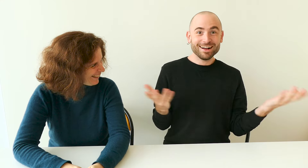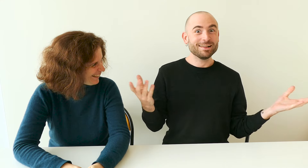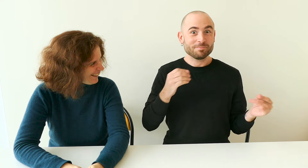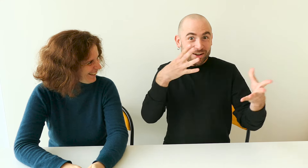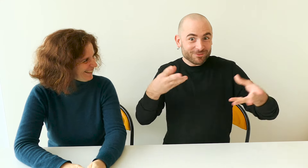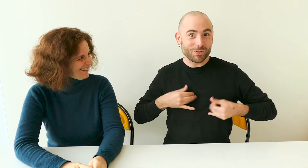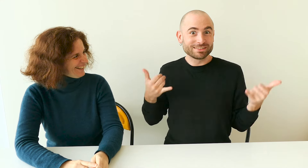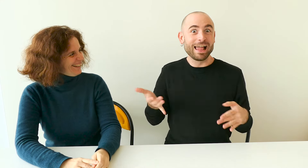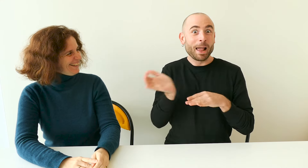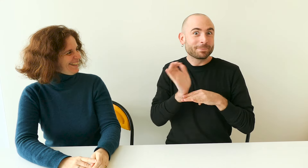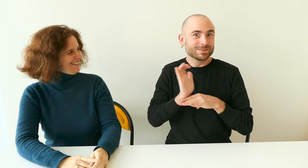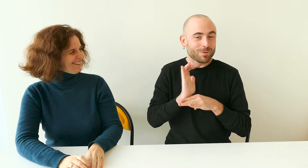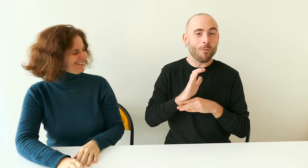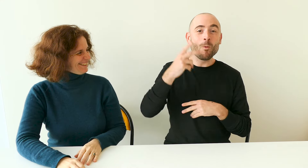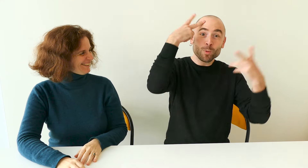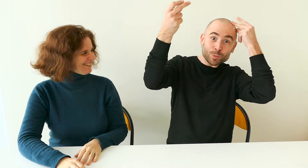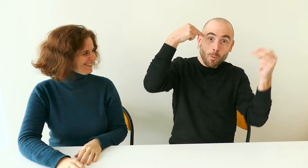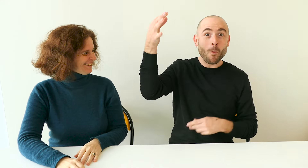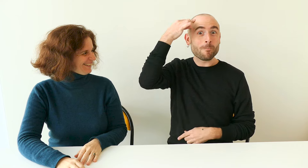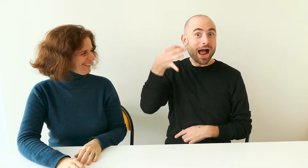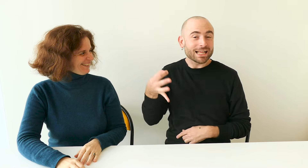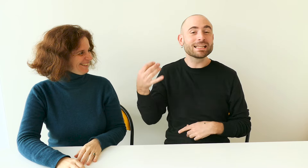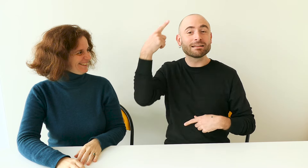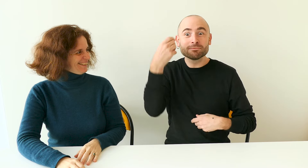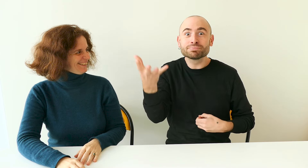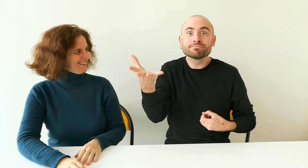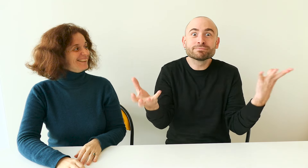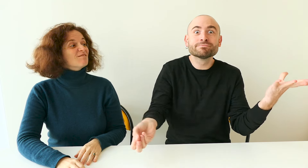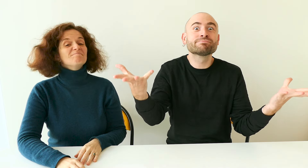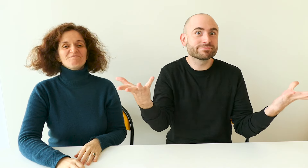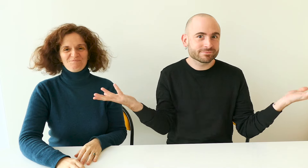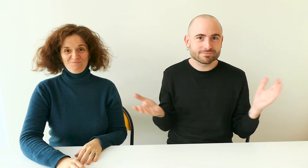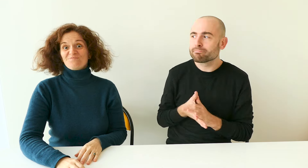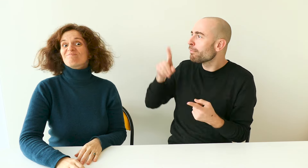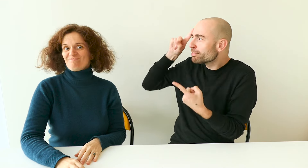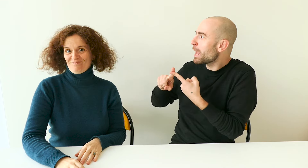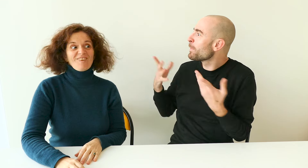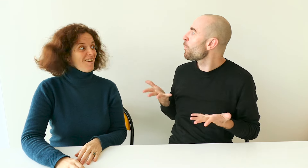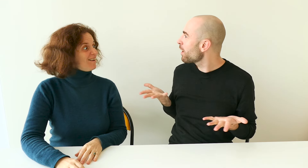Bienvenue dans l'émission "Les trucs de Ludo et Marie" ! C'est quoi le sujet, déjà ?